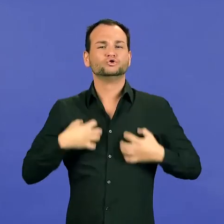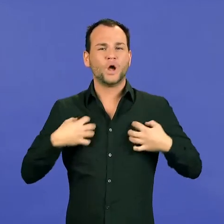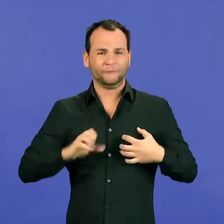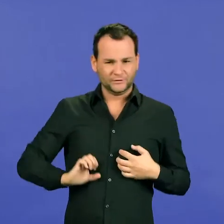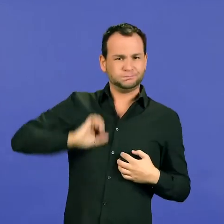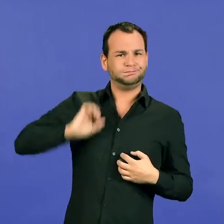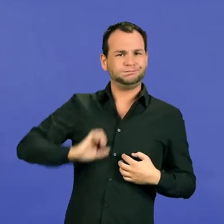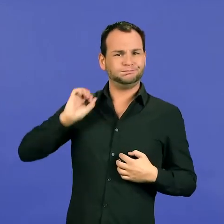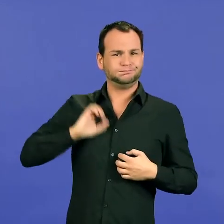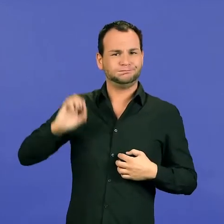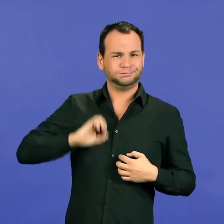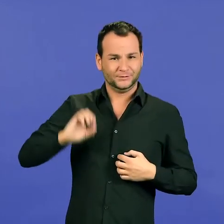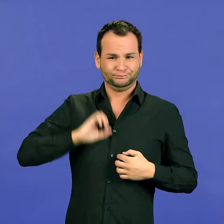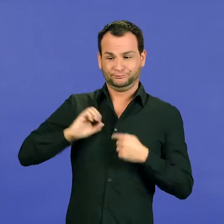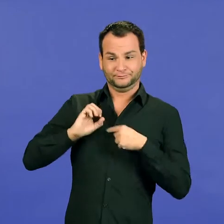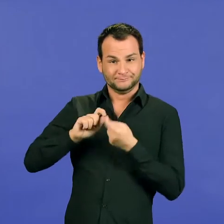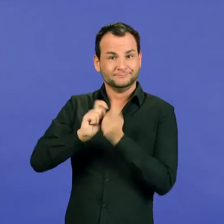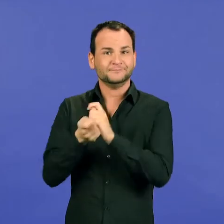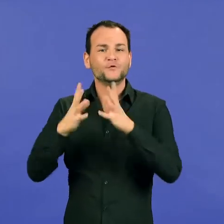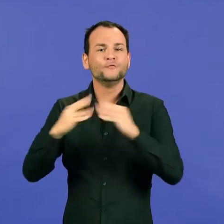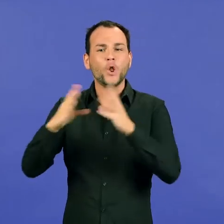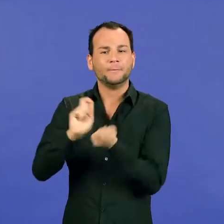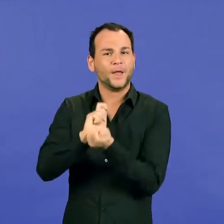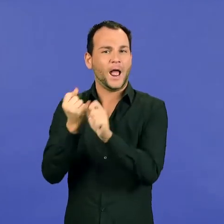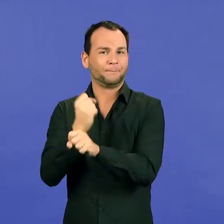oder "Schafschur und Wollverarbeitung".